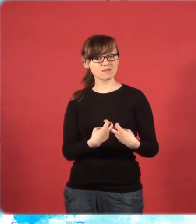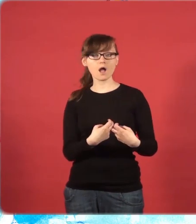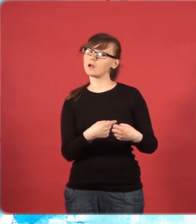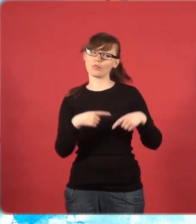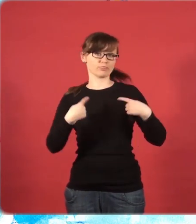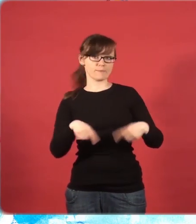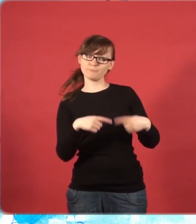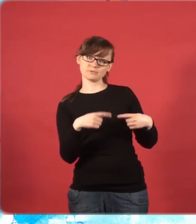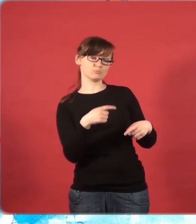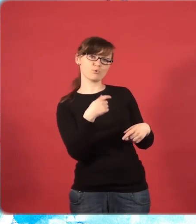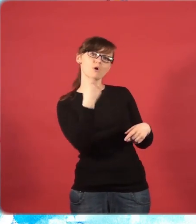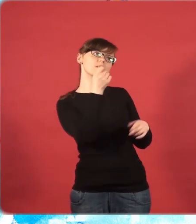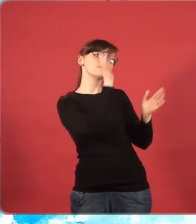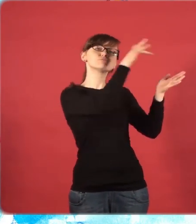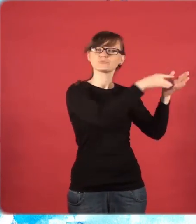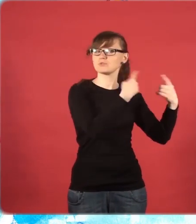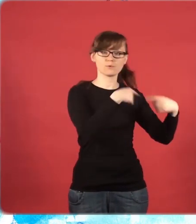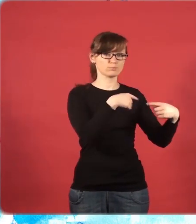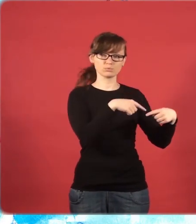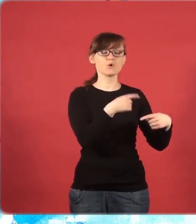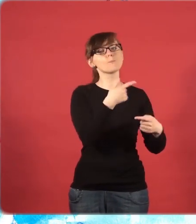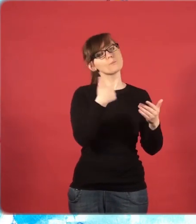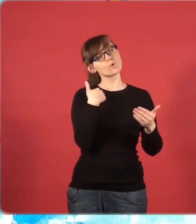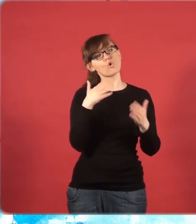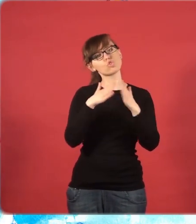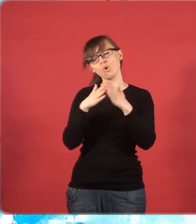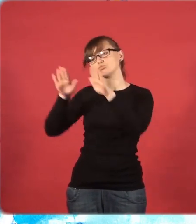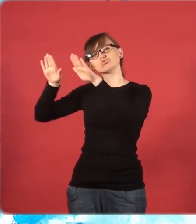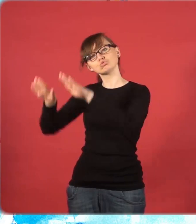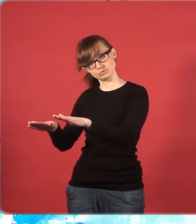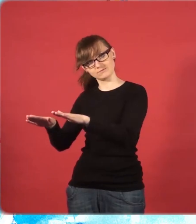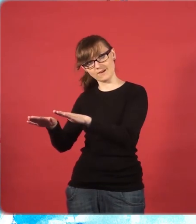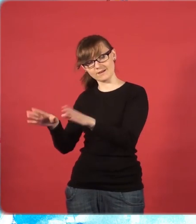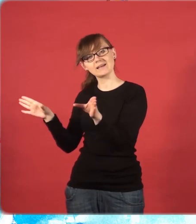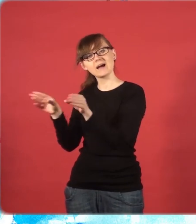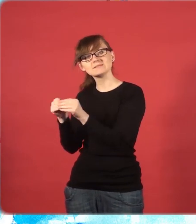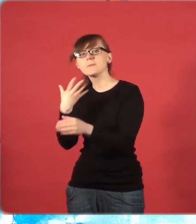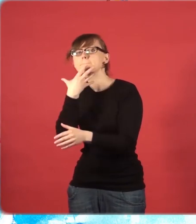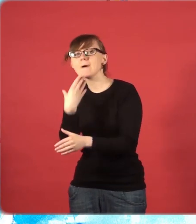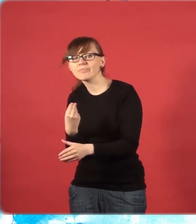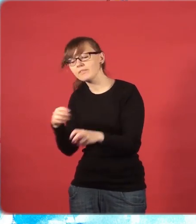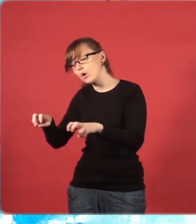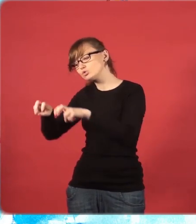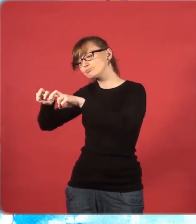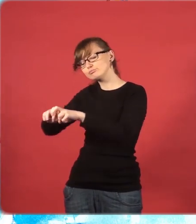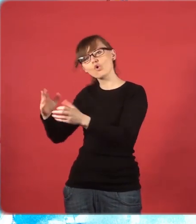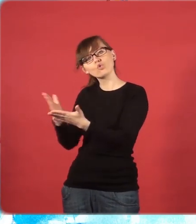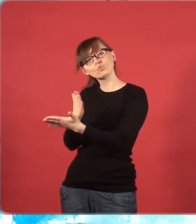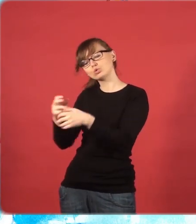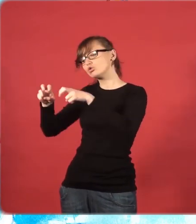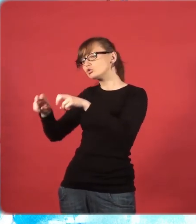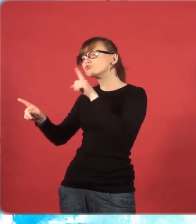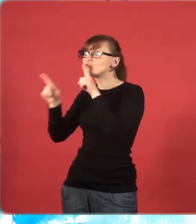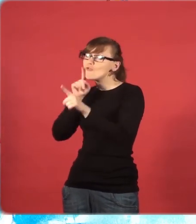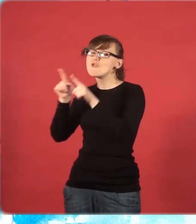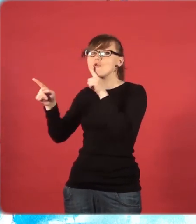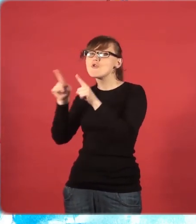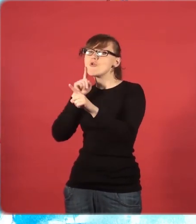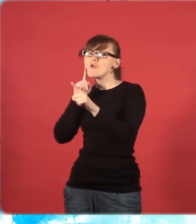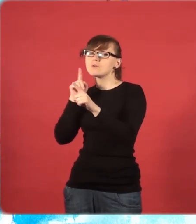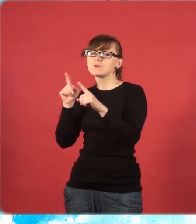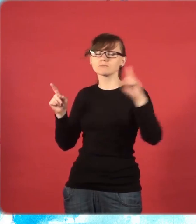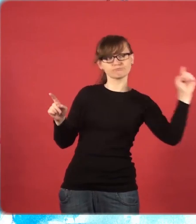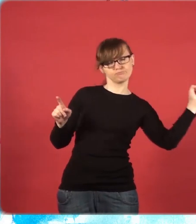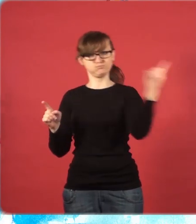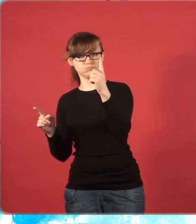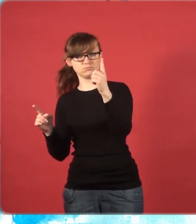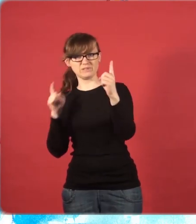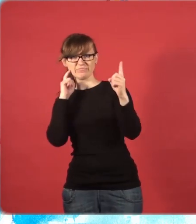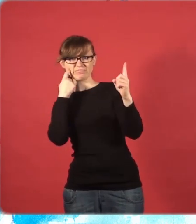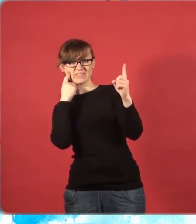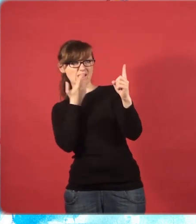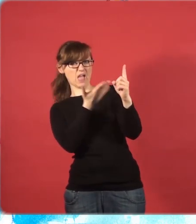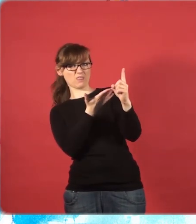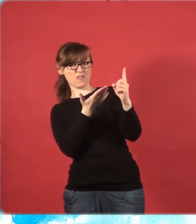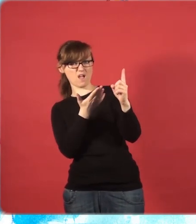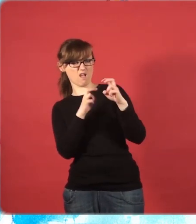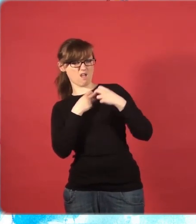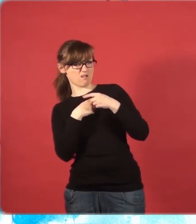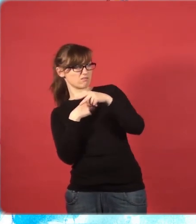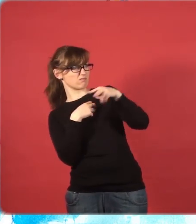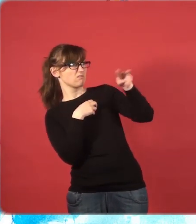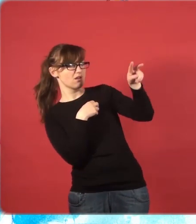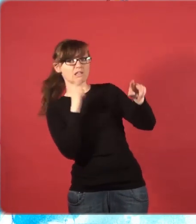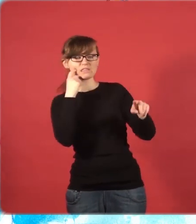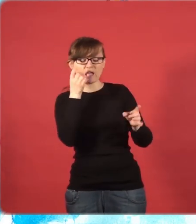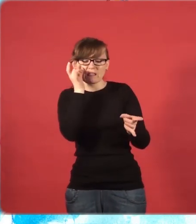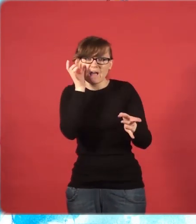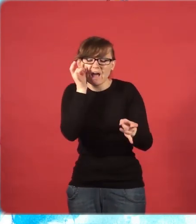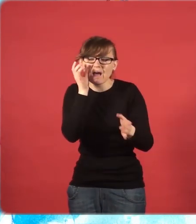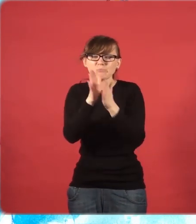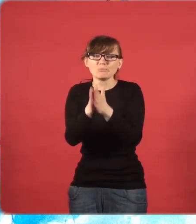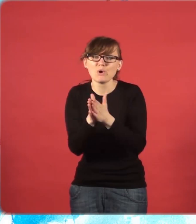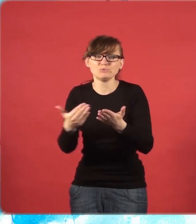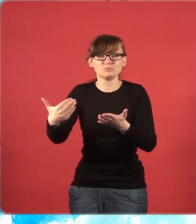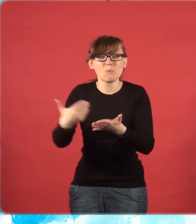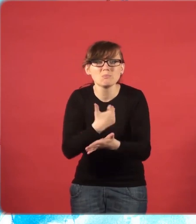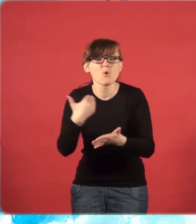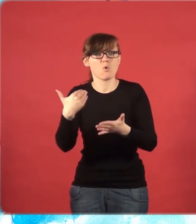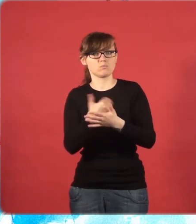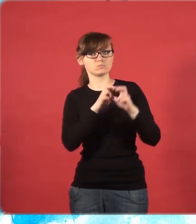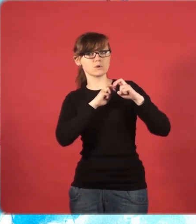Na Zielonym Wzgórzu pozostali Ania i Mateusz. Wieczorem oboje siedzieli w kuchni, kiedy nagle wbiegła Diana. Była blada i przerażona.